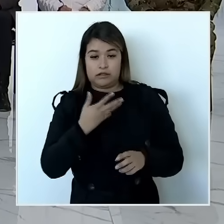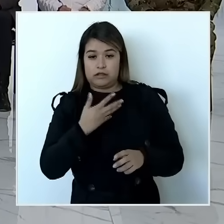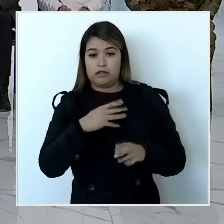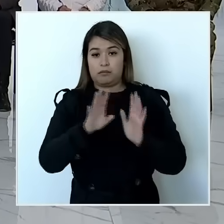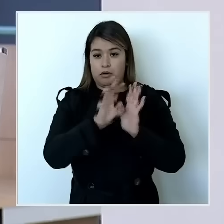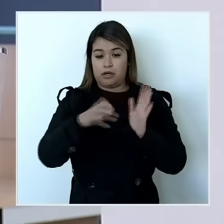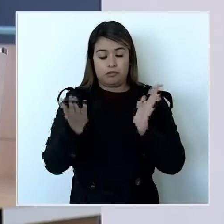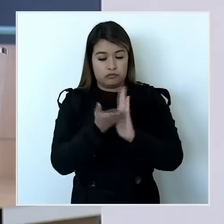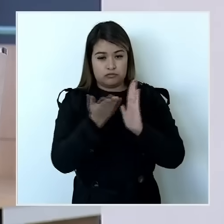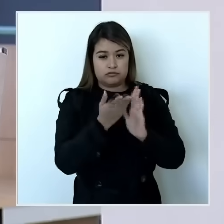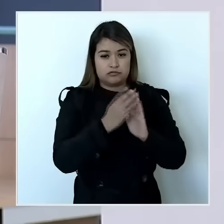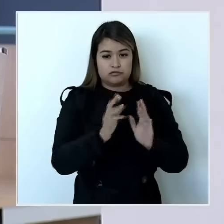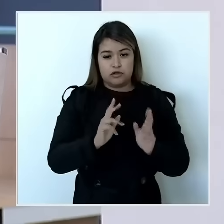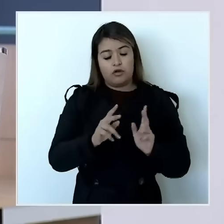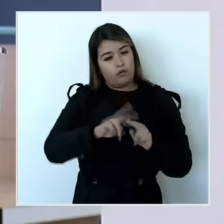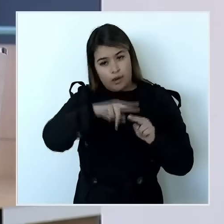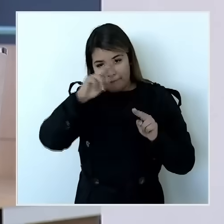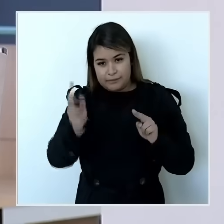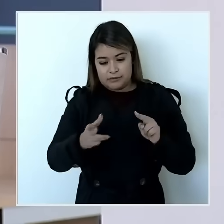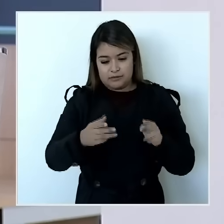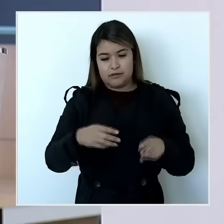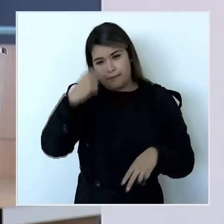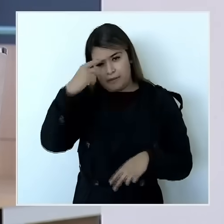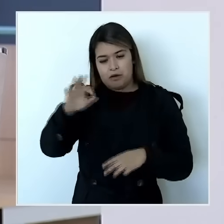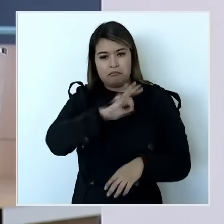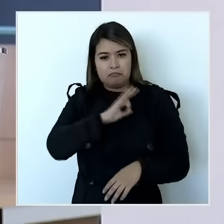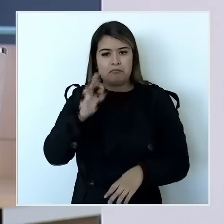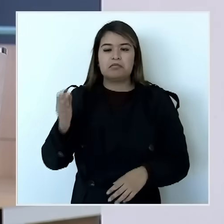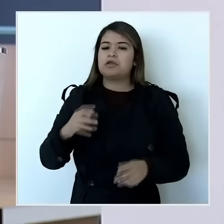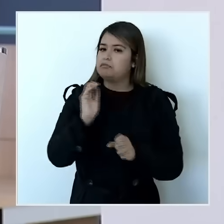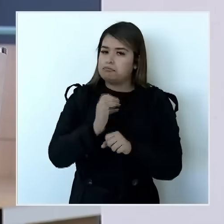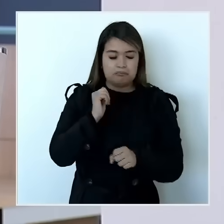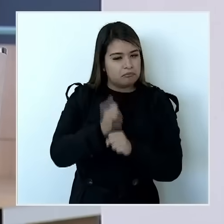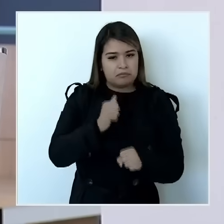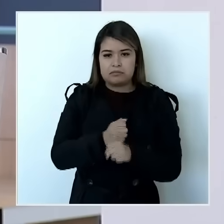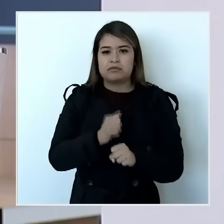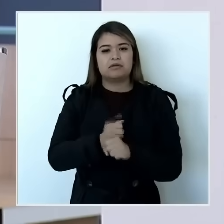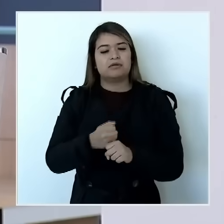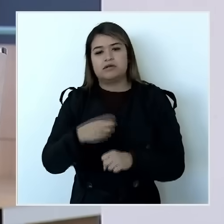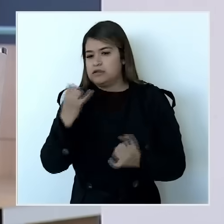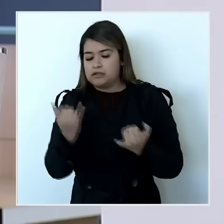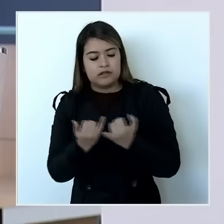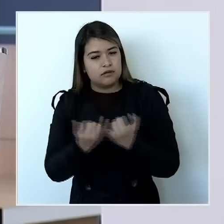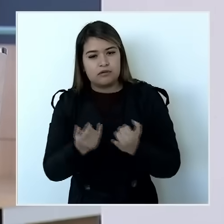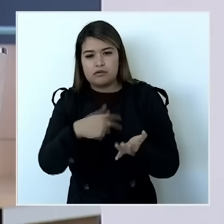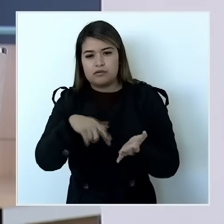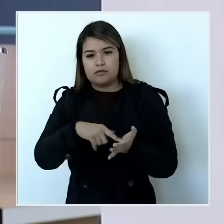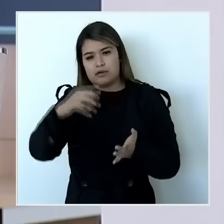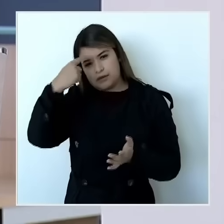gimnasio, áreas de sauna y vapor, vestidores, así como múltiples espacios recreativos, atendiendo,